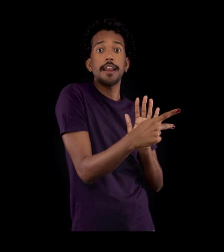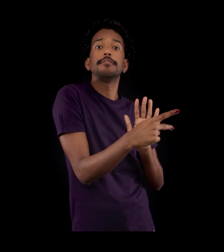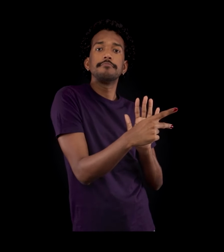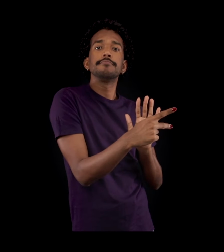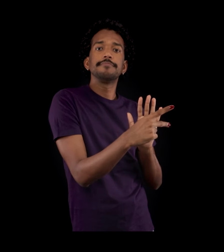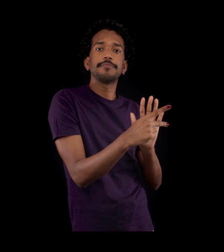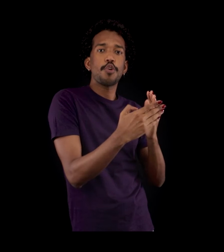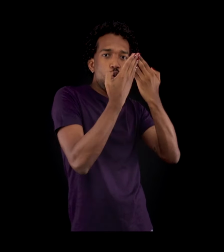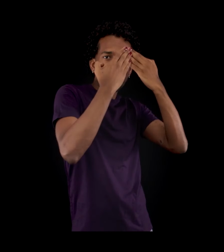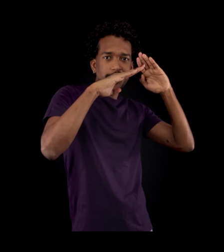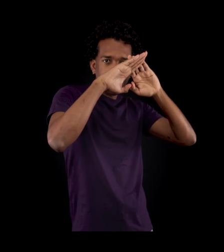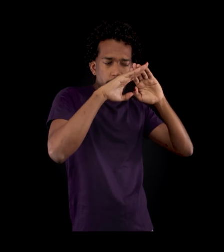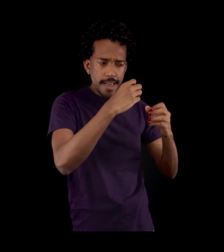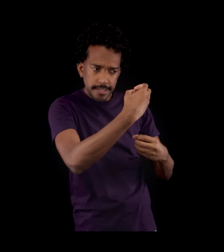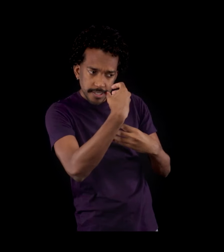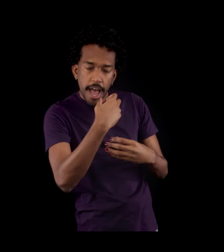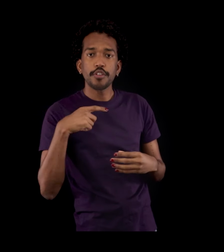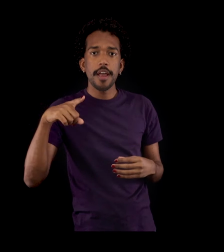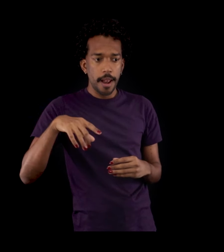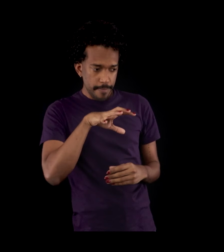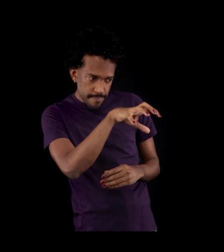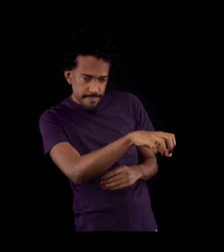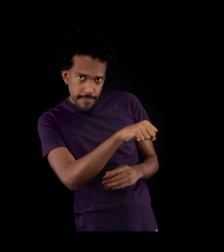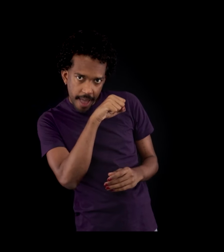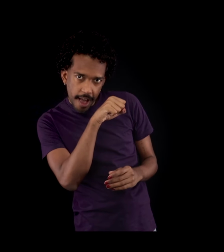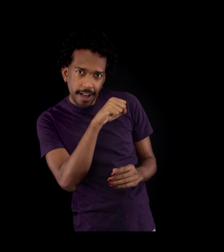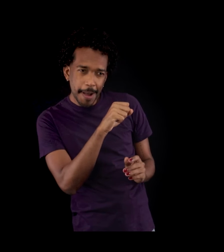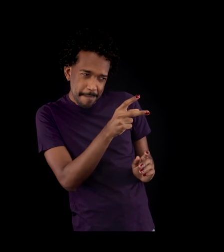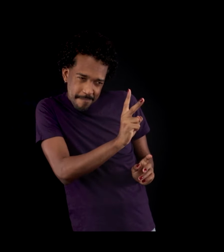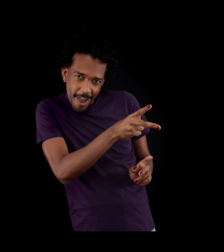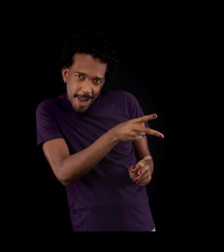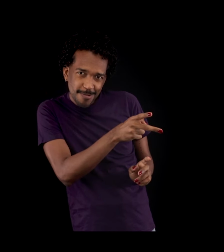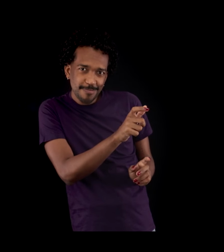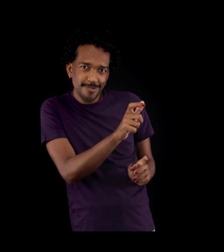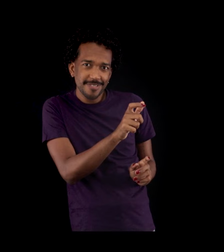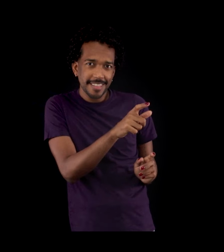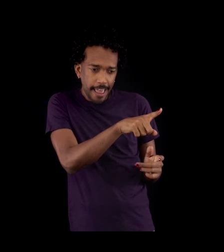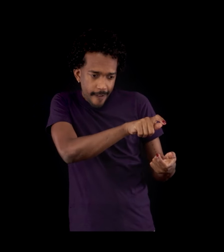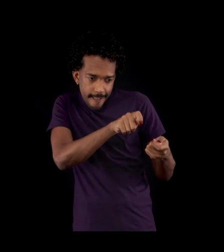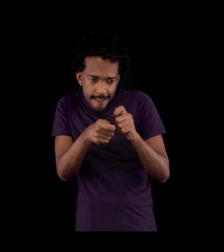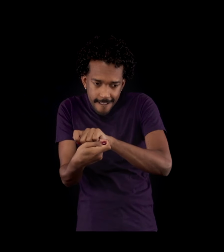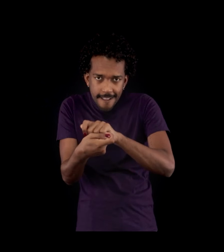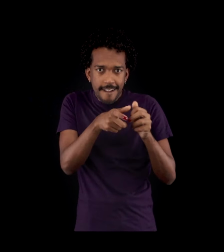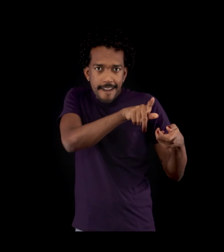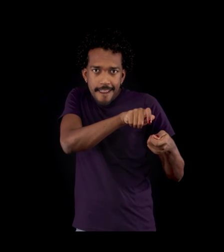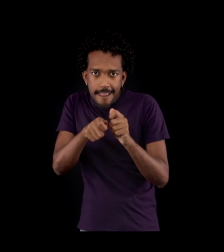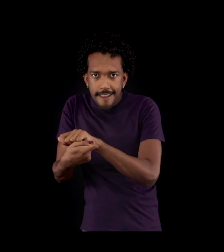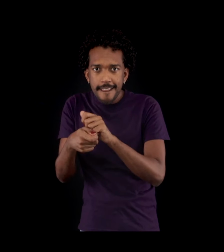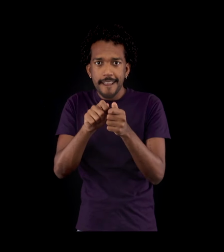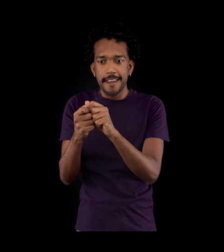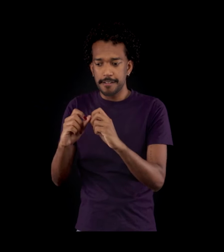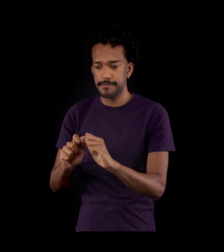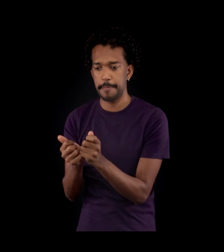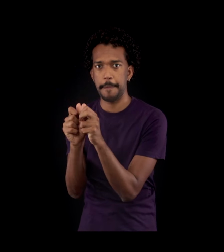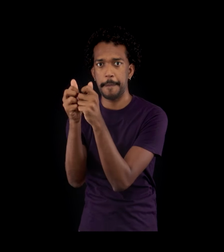aqueles que lhe foram ensinados, ele vai fazendo uma releitura entre esses símbolos.